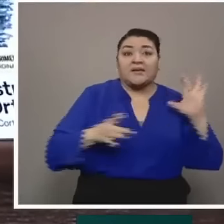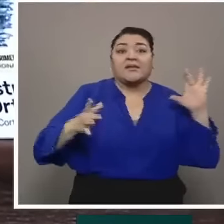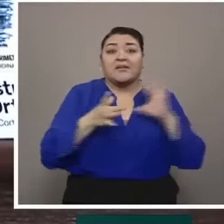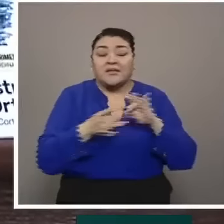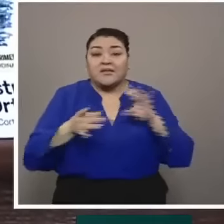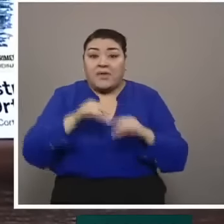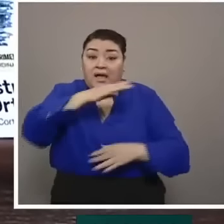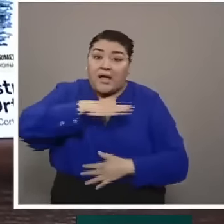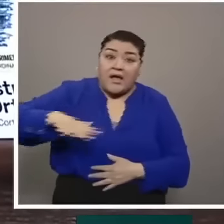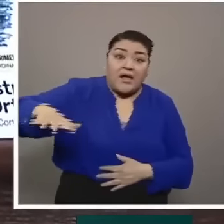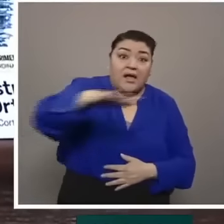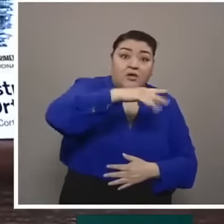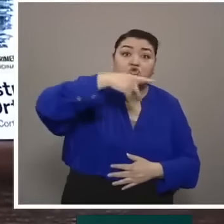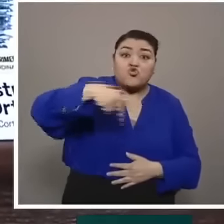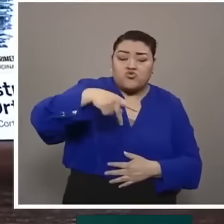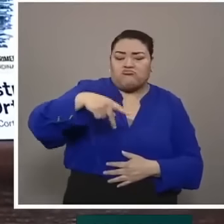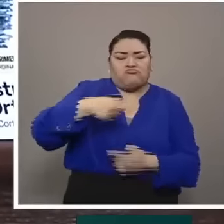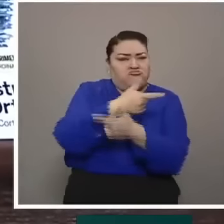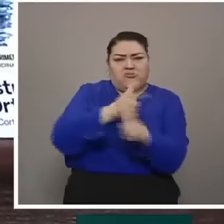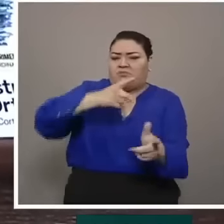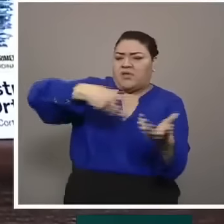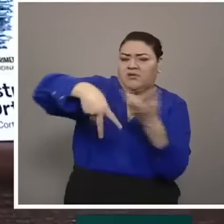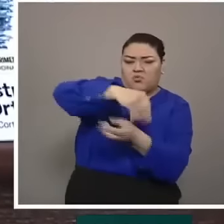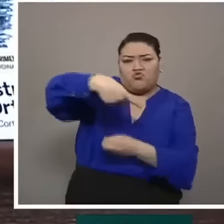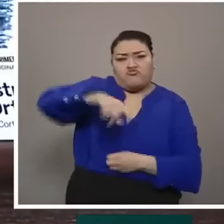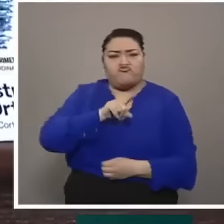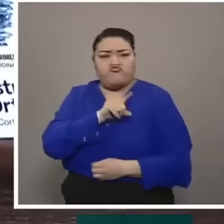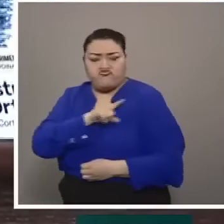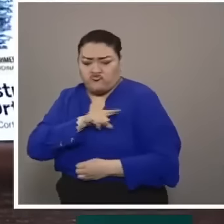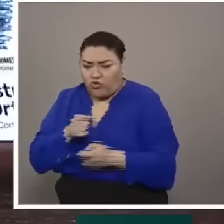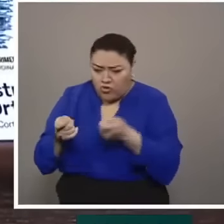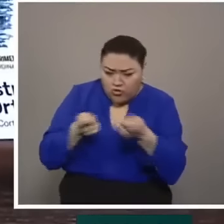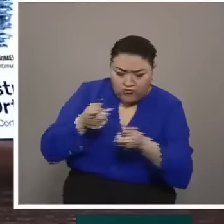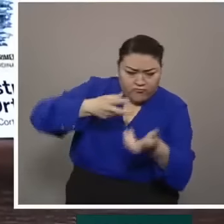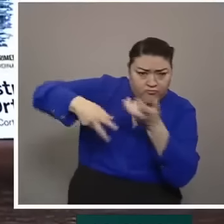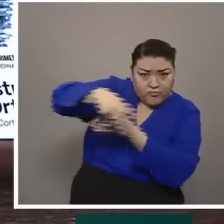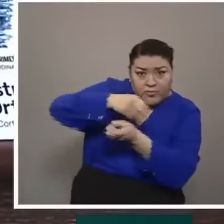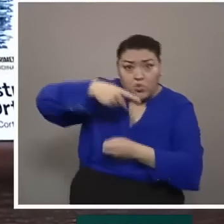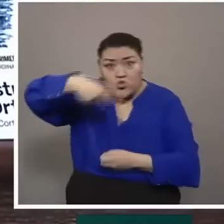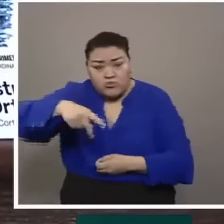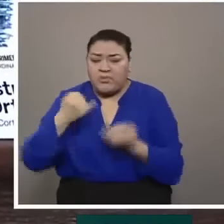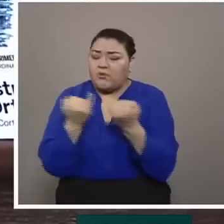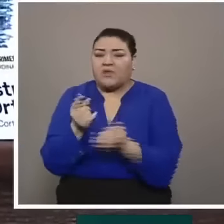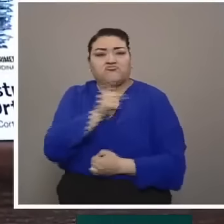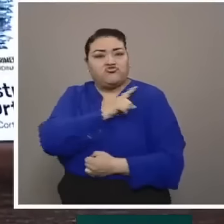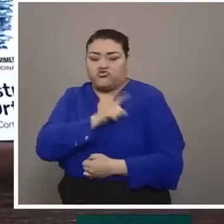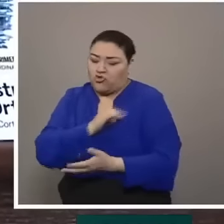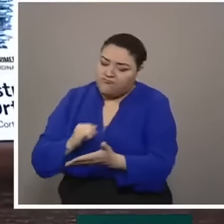determinación, a su autonomía, así como al derecho a decidir sus formas internas de convivencia y